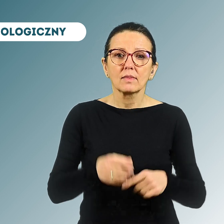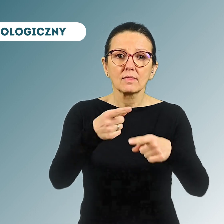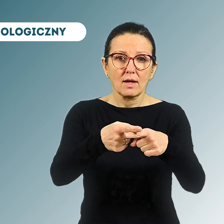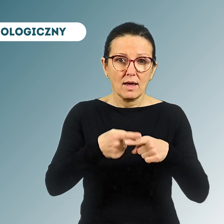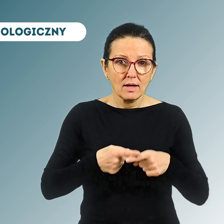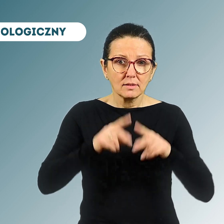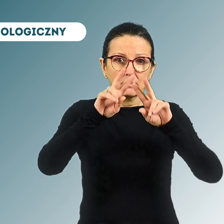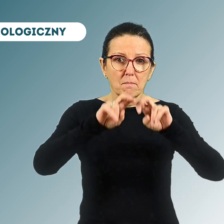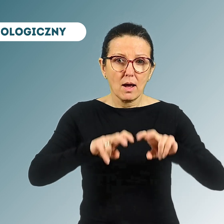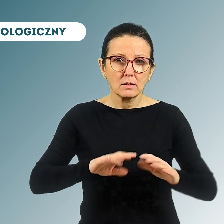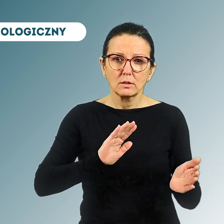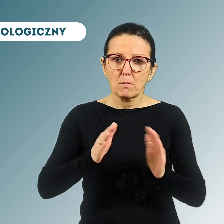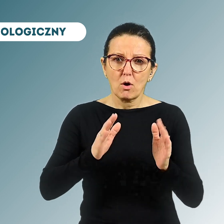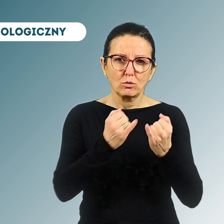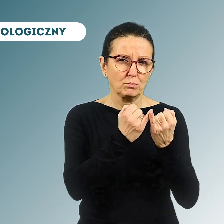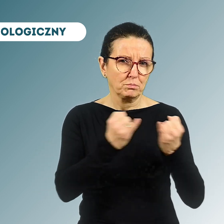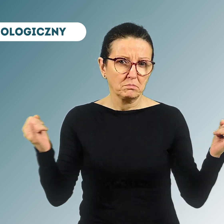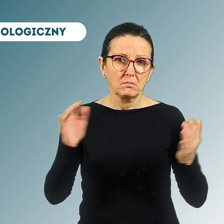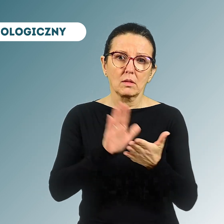Są różne sposoby przeprowadzania testów,